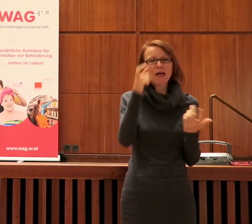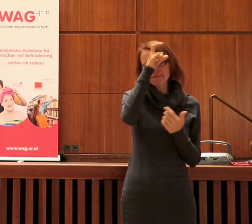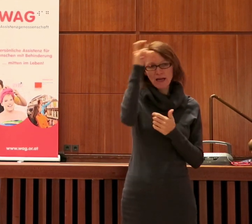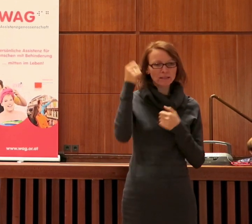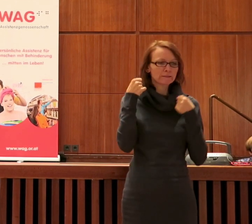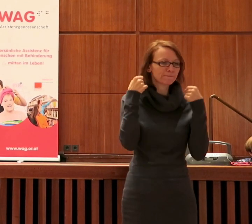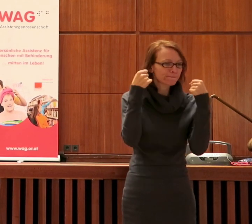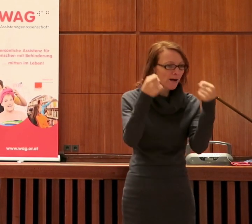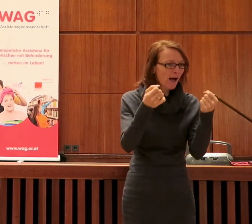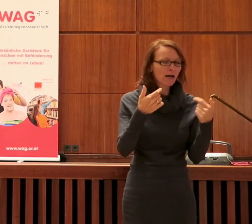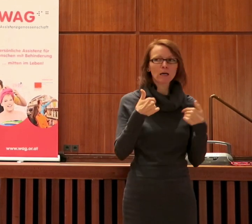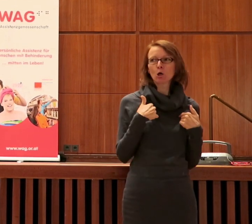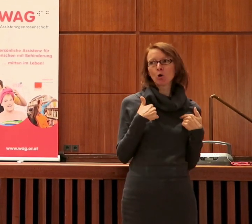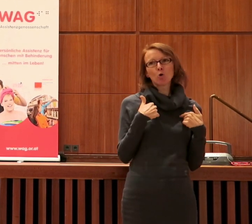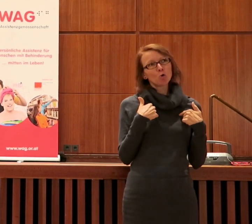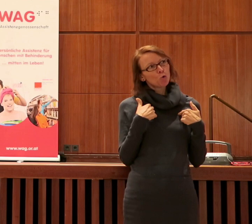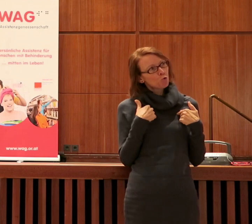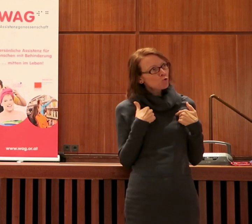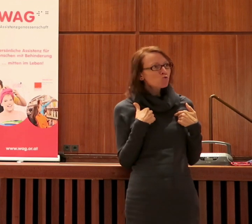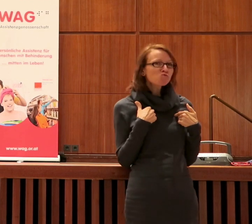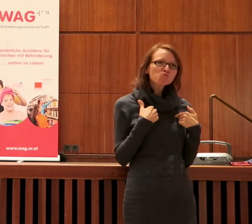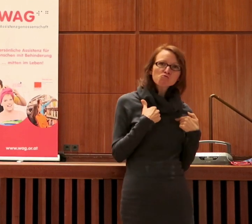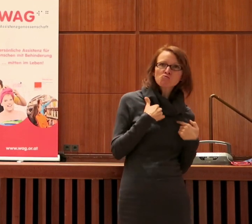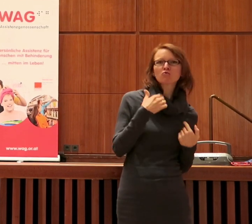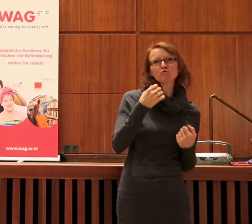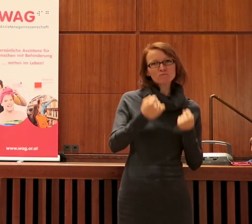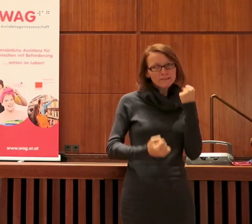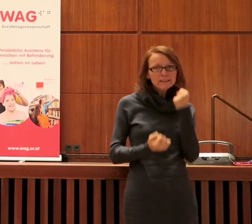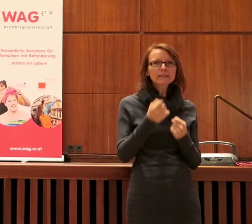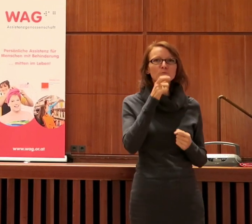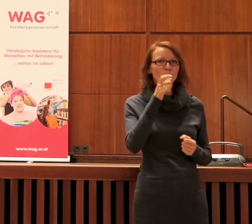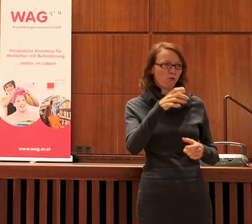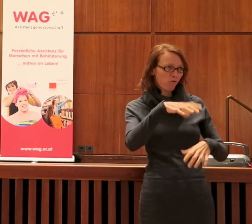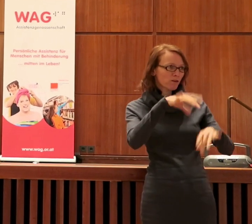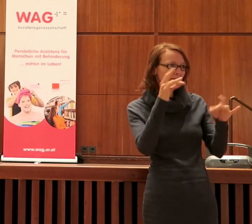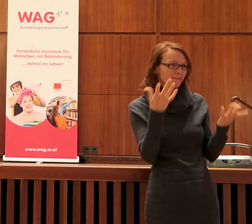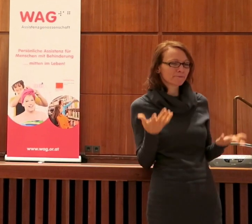wird man jetzt nicht unbedingt "a Leiberl reißen". Das ist dann so die Steigerungsform.